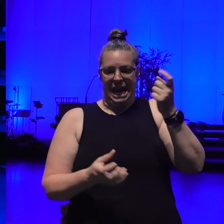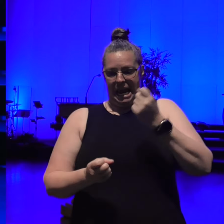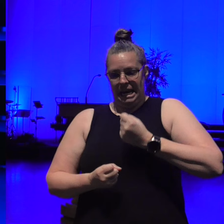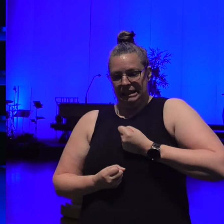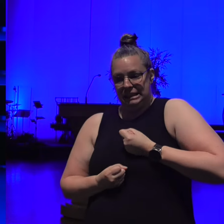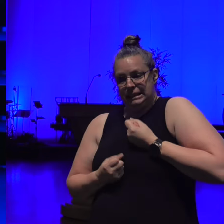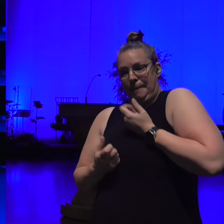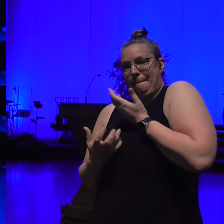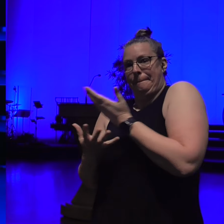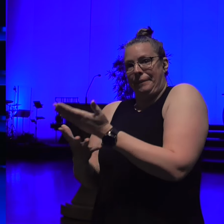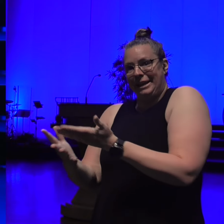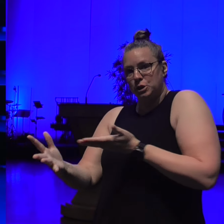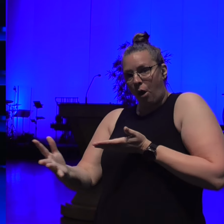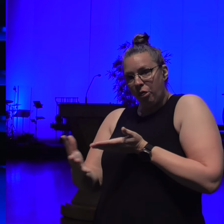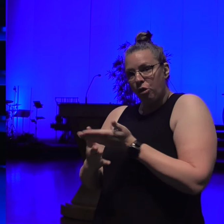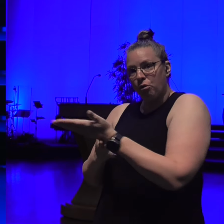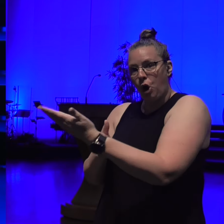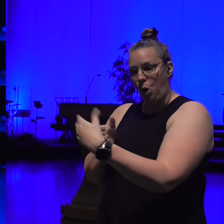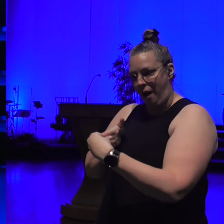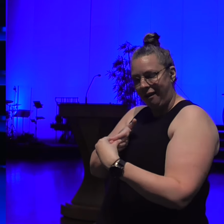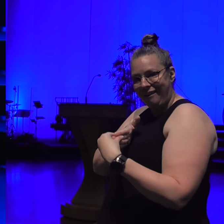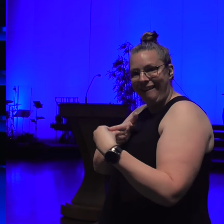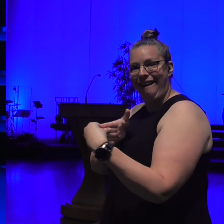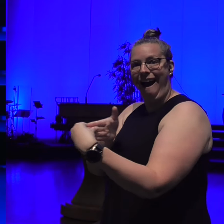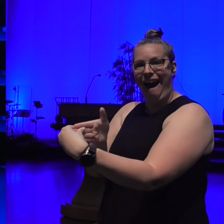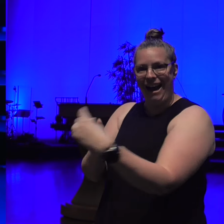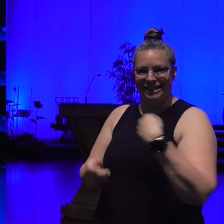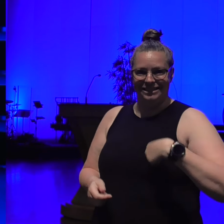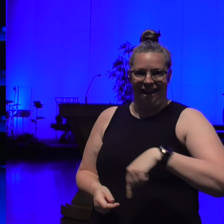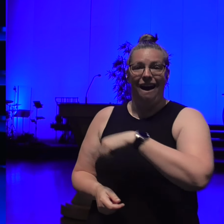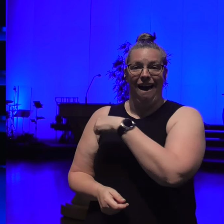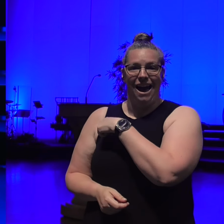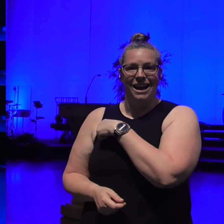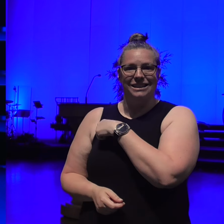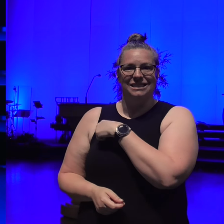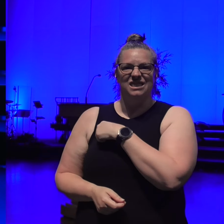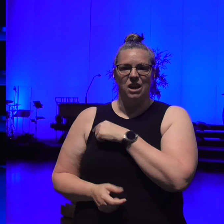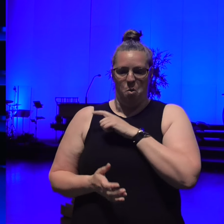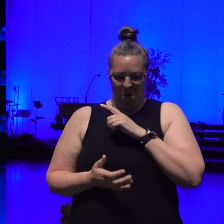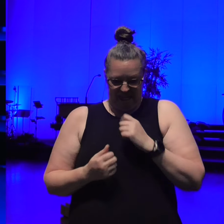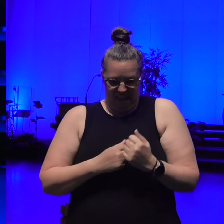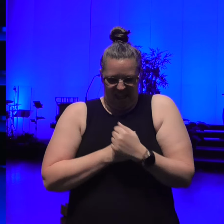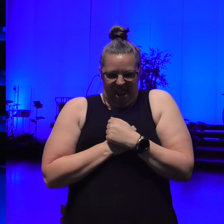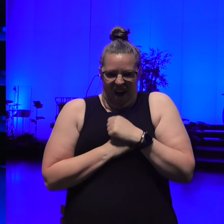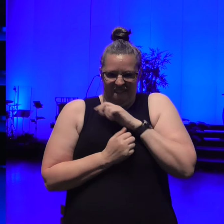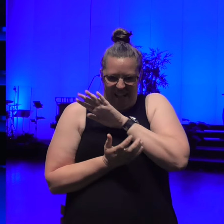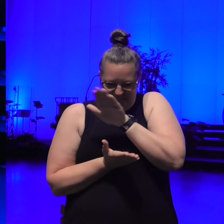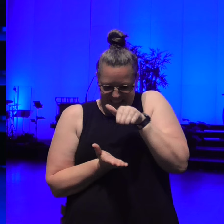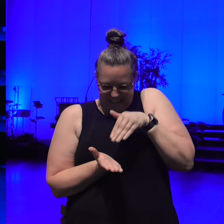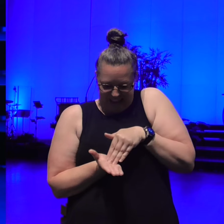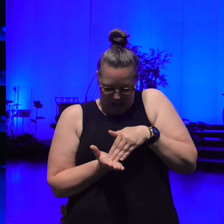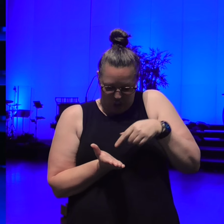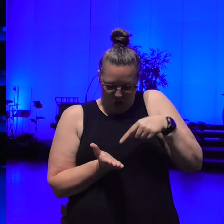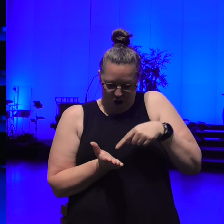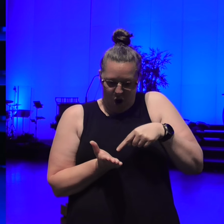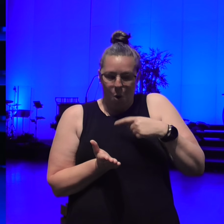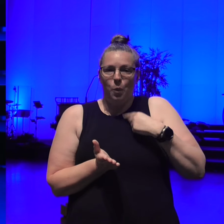Nos guía. Cuando ponemos el amor en el centro, lo centra todo y vemos claramente y podemos convertirnos en